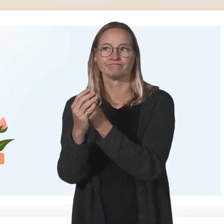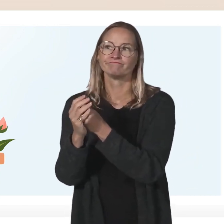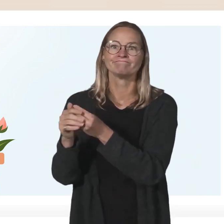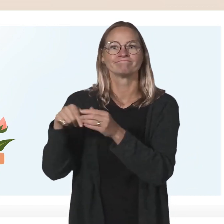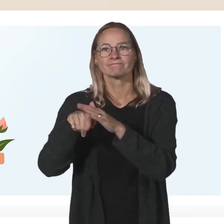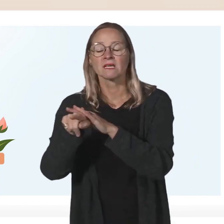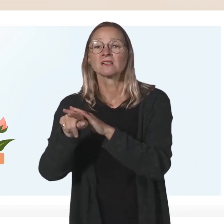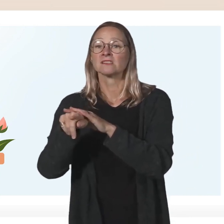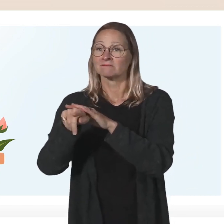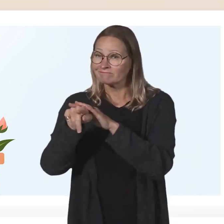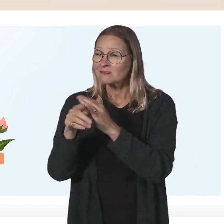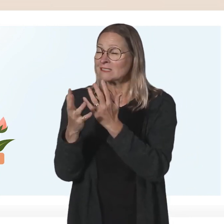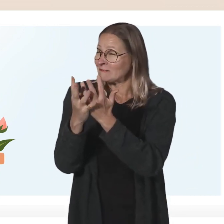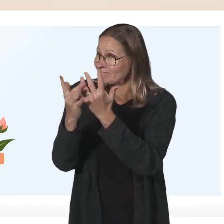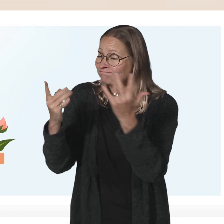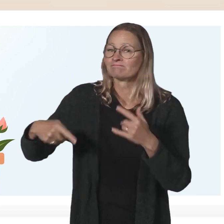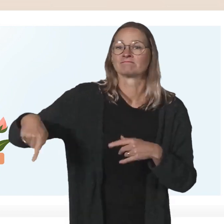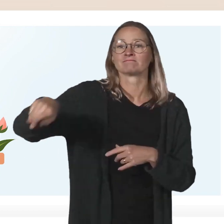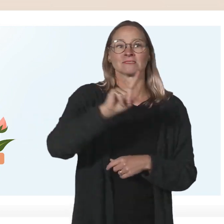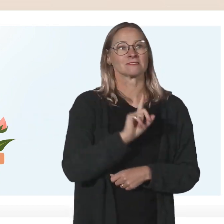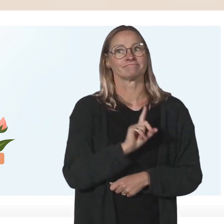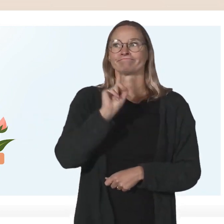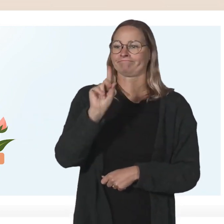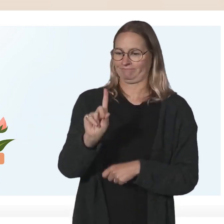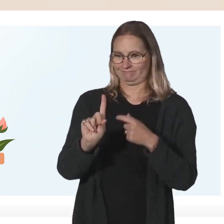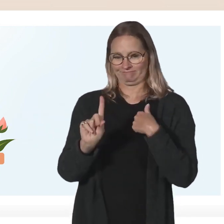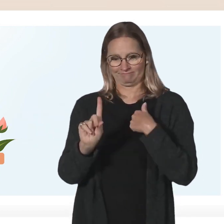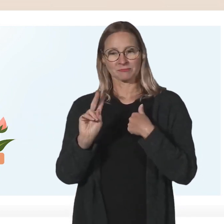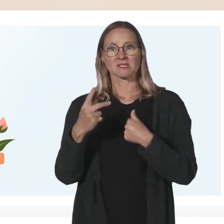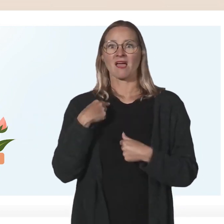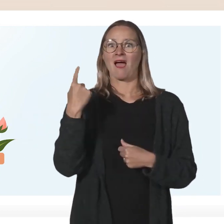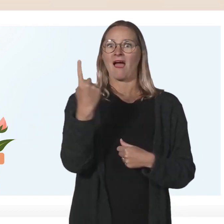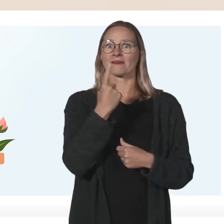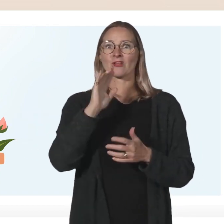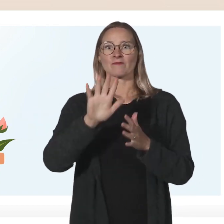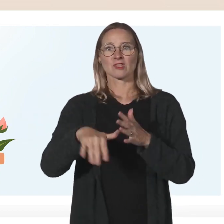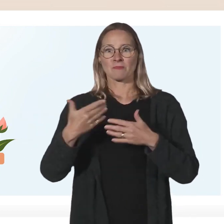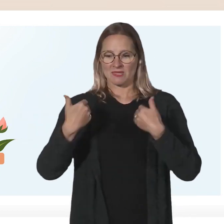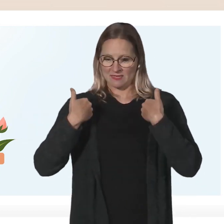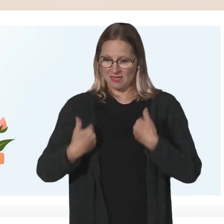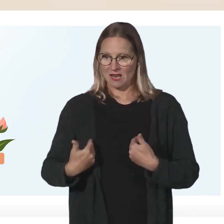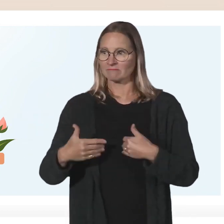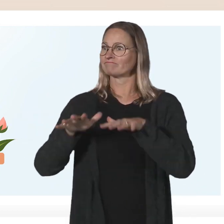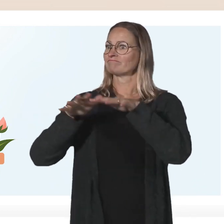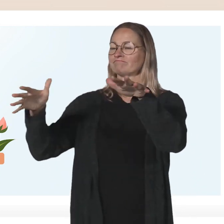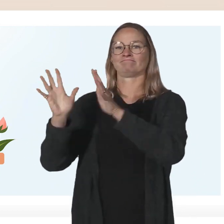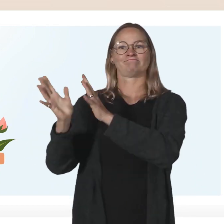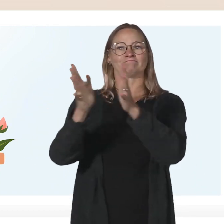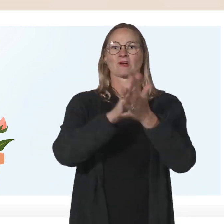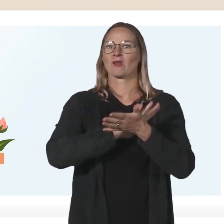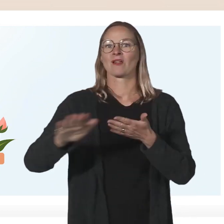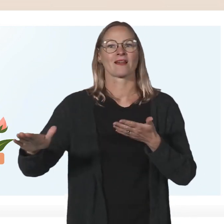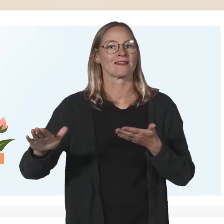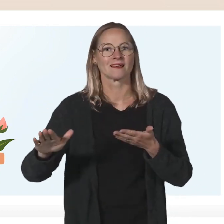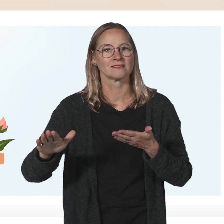ja moni heistä on koulunsa ainoa viittomakielinen.